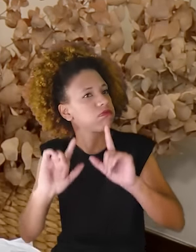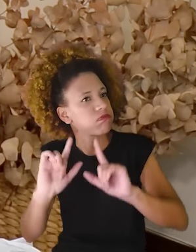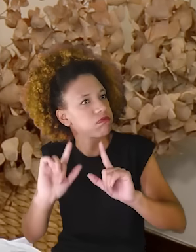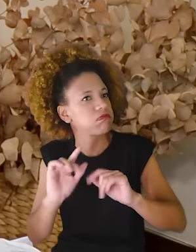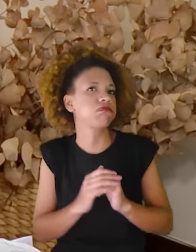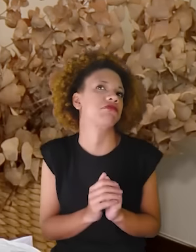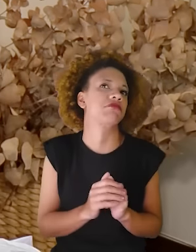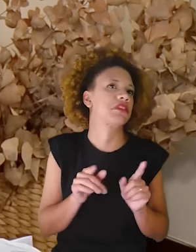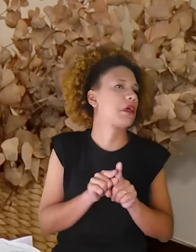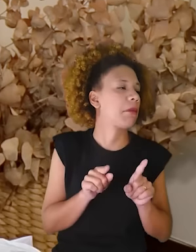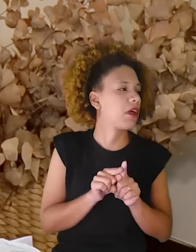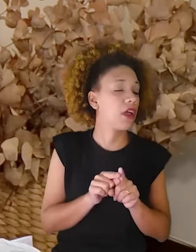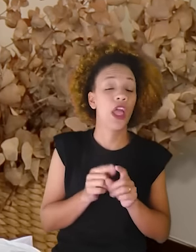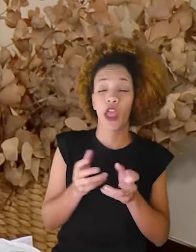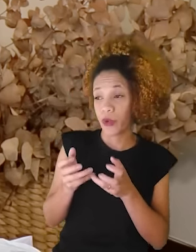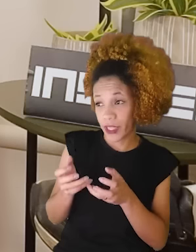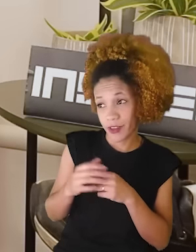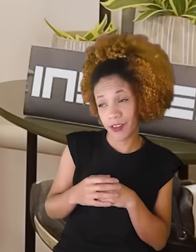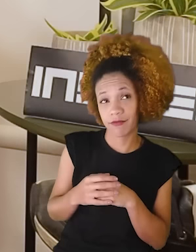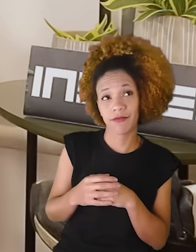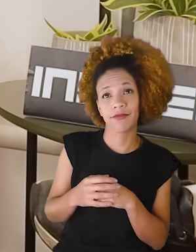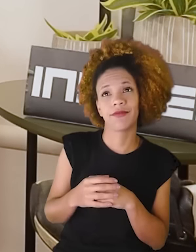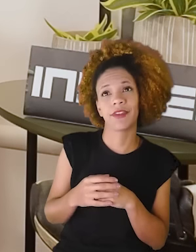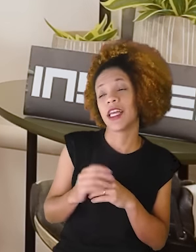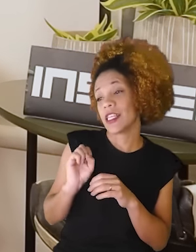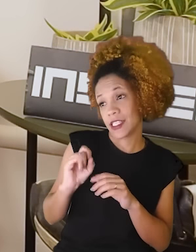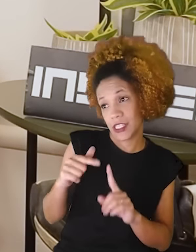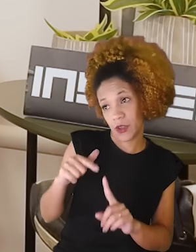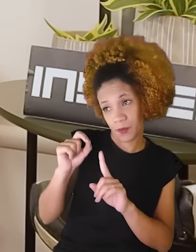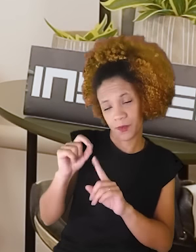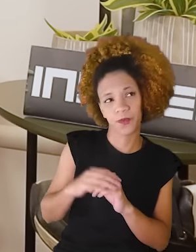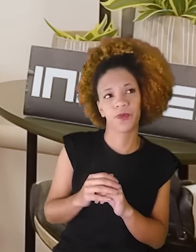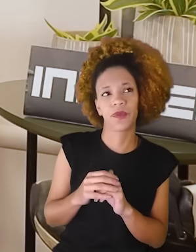pegar paz fazer eu gostaria de ser se eu fse se eu pudesse escolher alguma coisa eu gostaria de ser